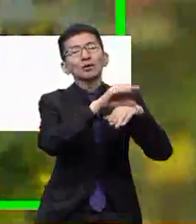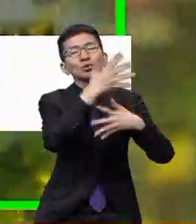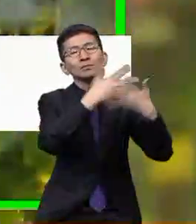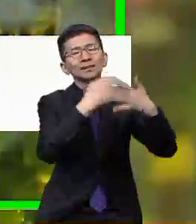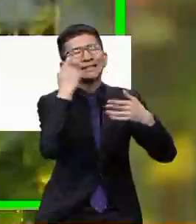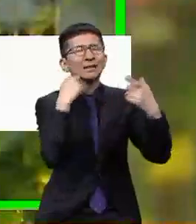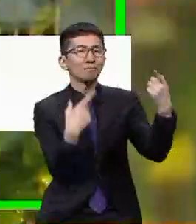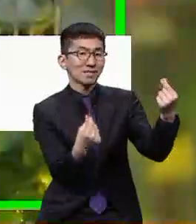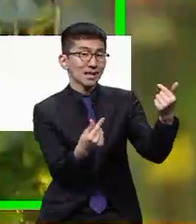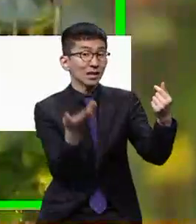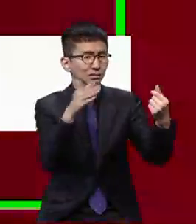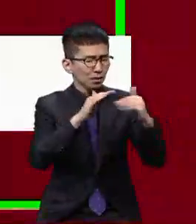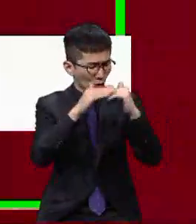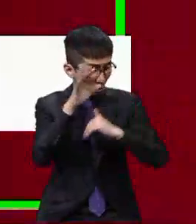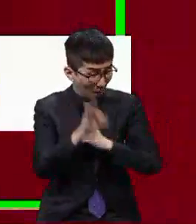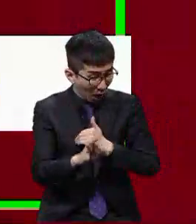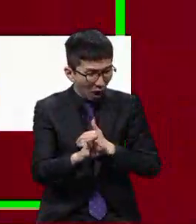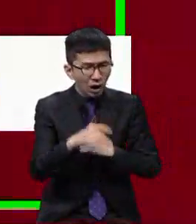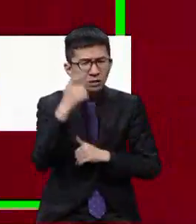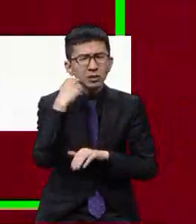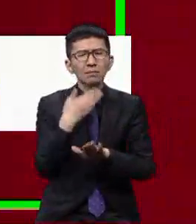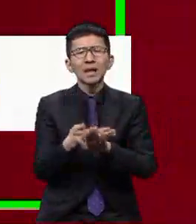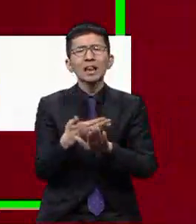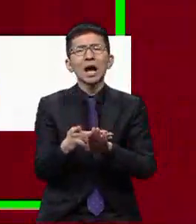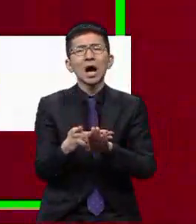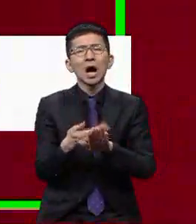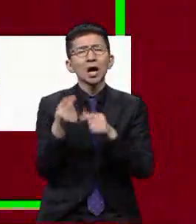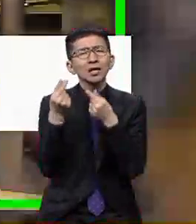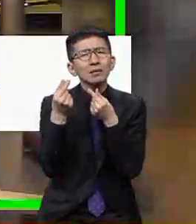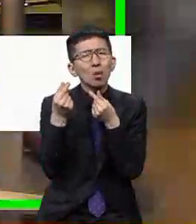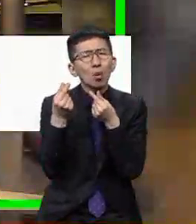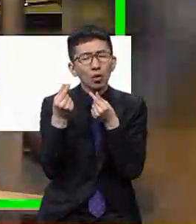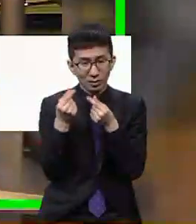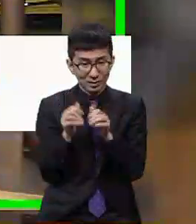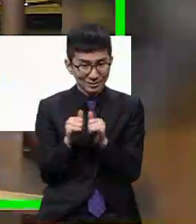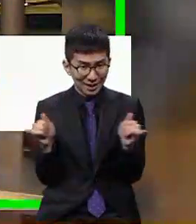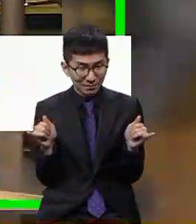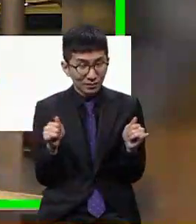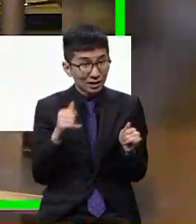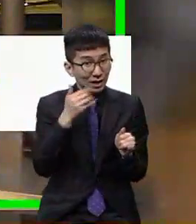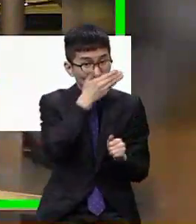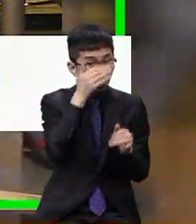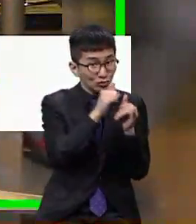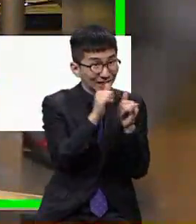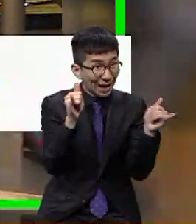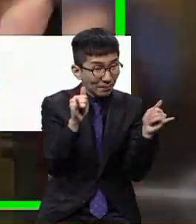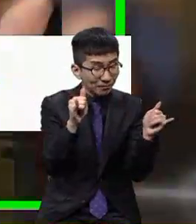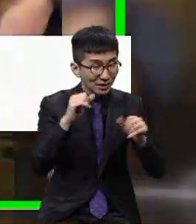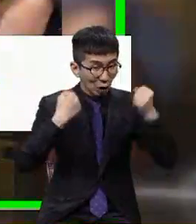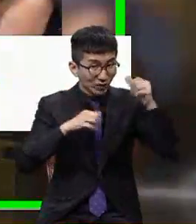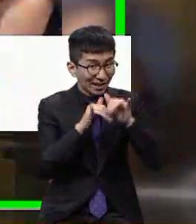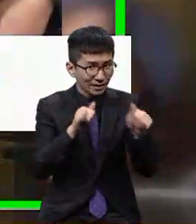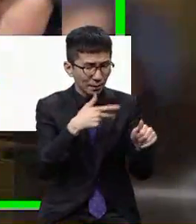그런데 그 내용을 살펴보면 극우 인사들이 젊은 출연자들에게 왜곡된 역사관을 주입하는 것으로 채워져 있습니다.